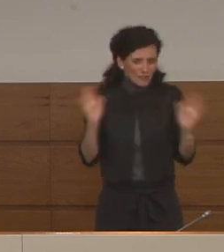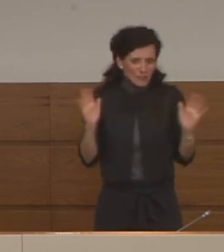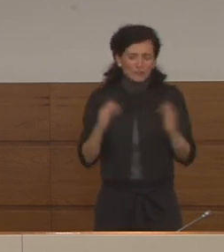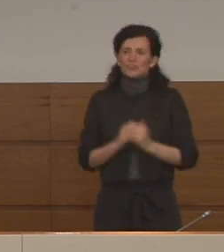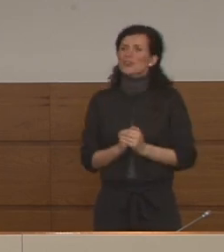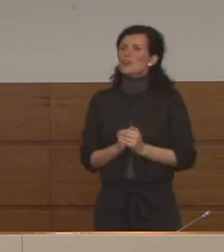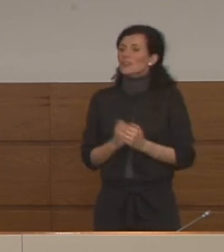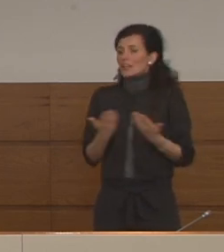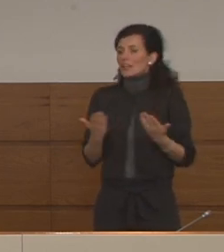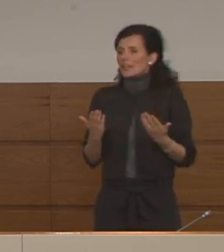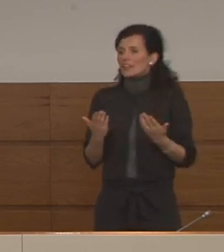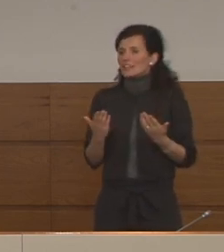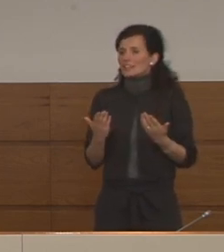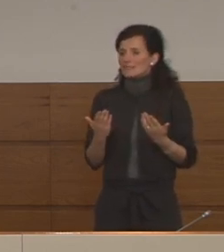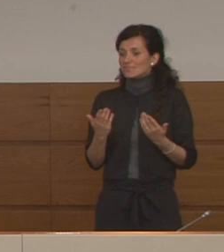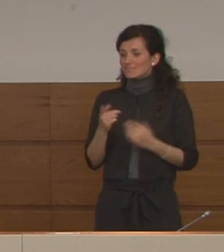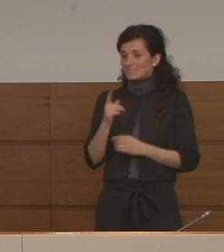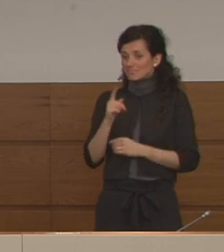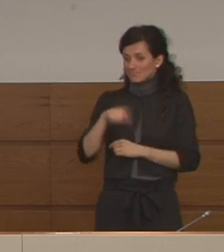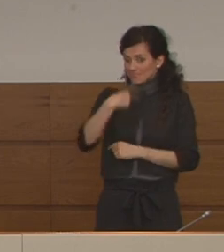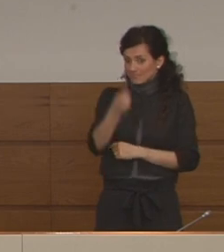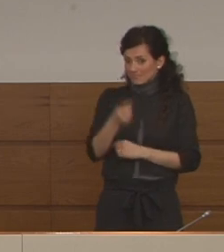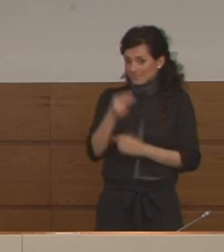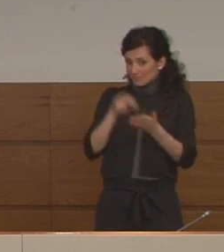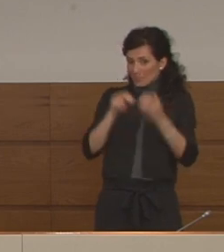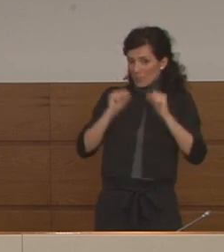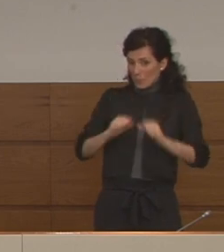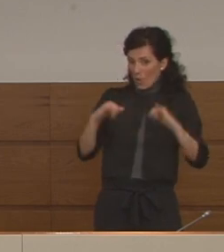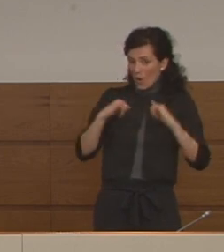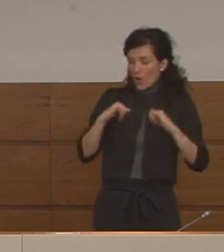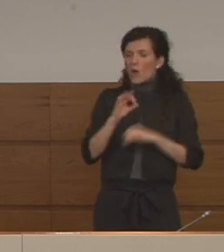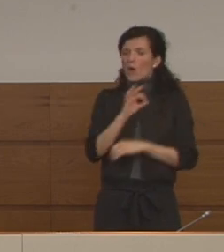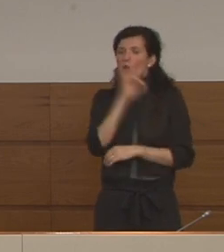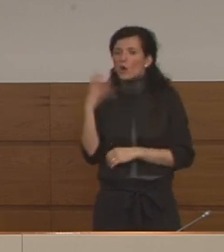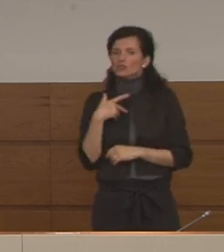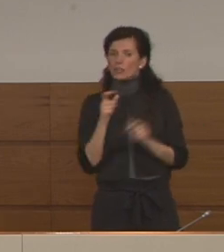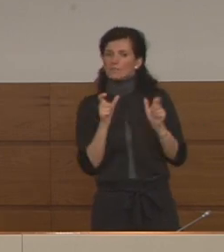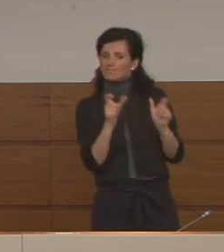e nel caso se sono ipotizzabili delle restrizioni particolari, ad esempio,